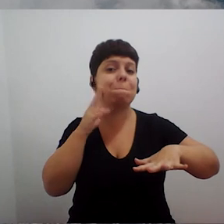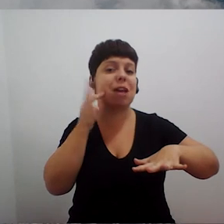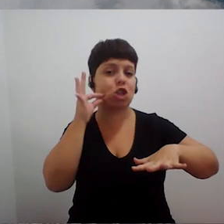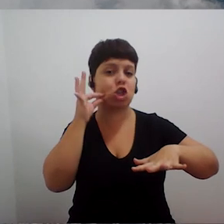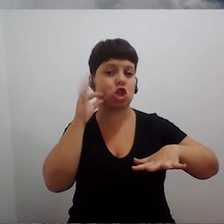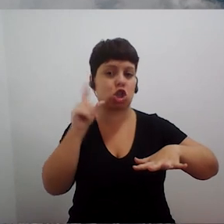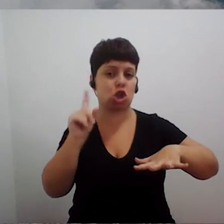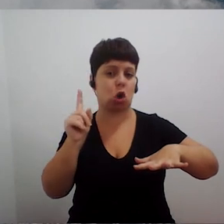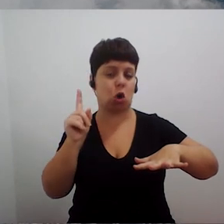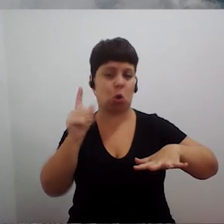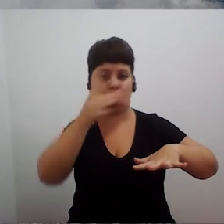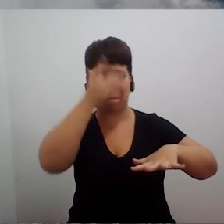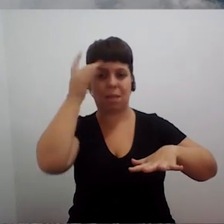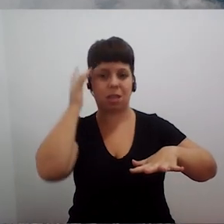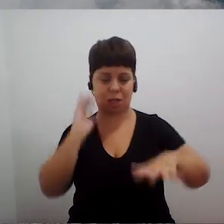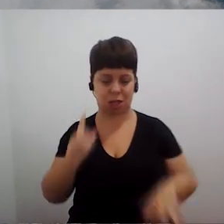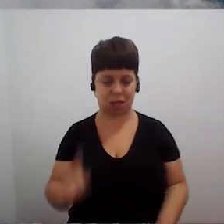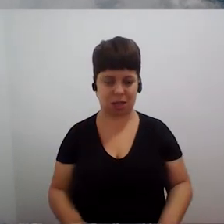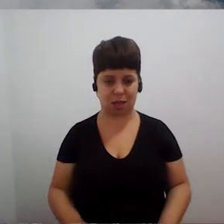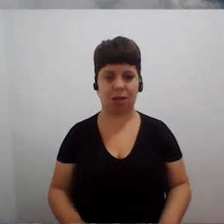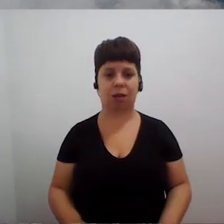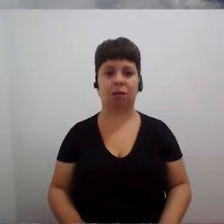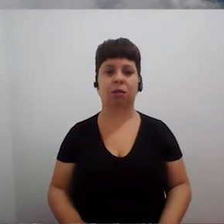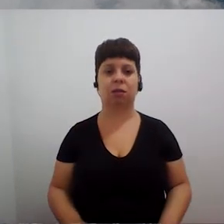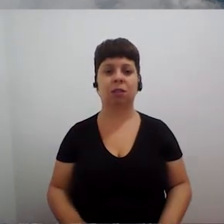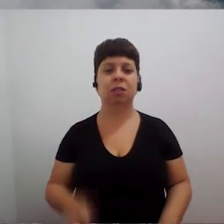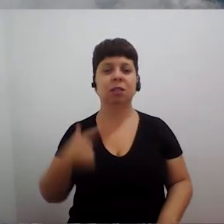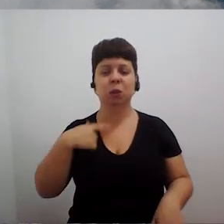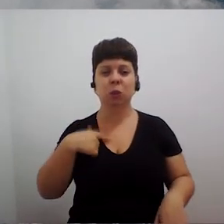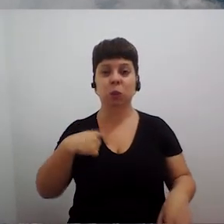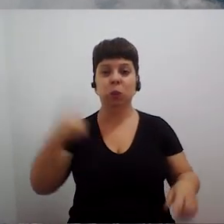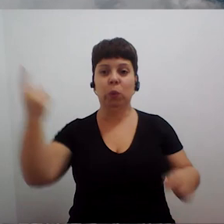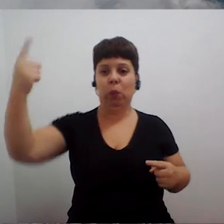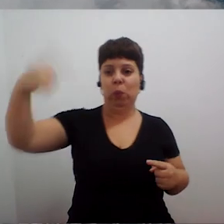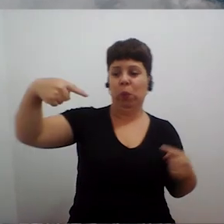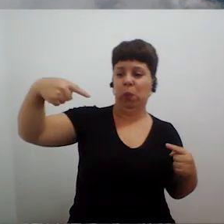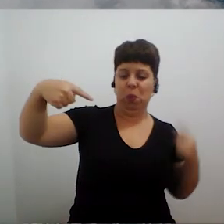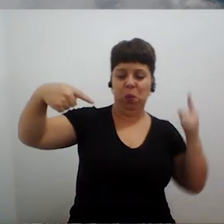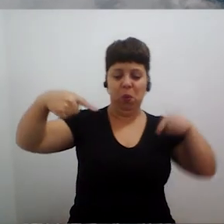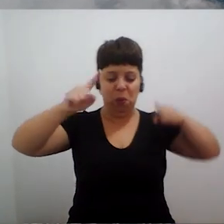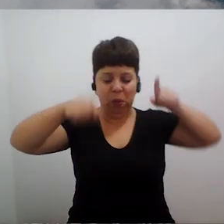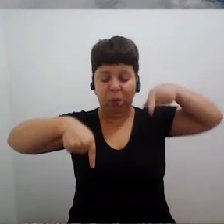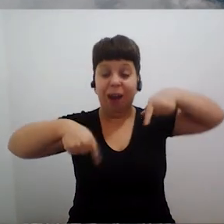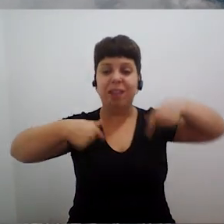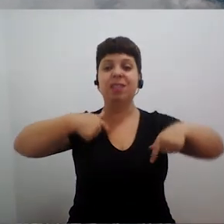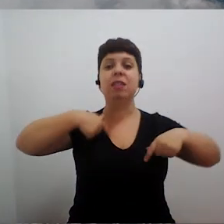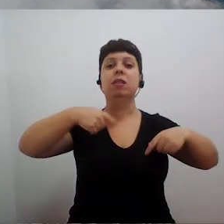é superando as estruturas, as lógicas de dominação que mercantilizam os recursos naturais